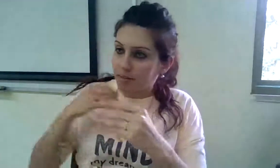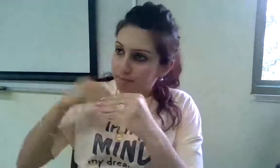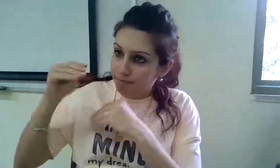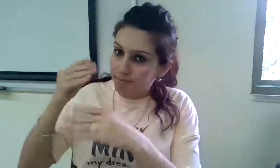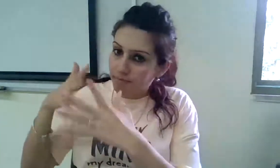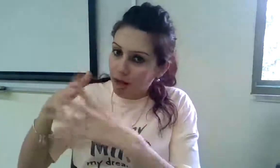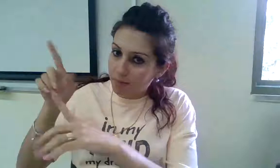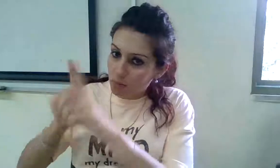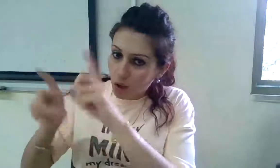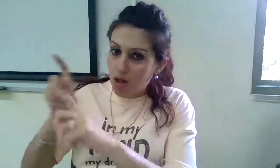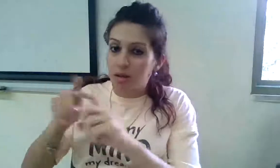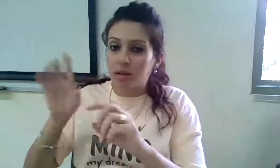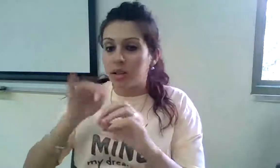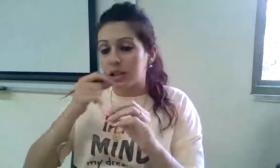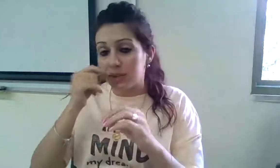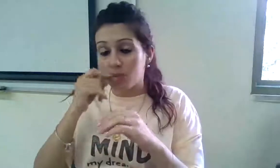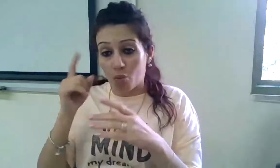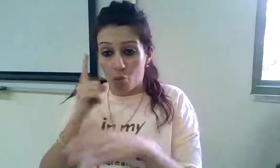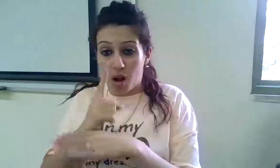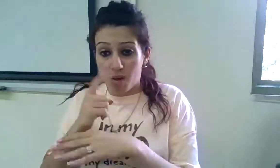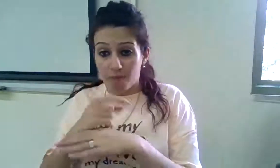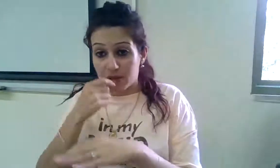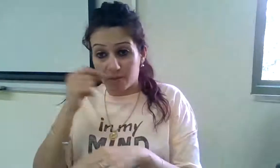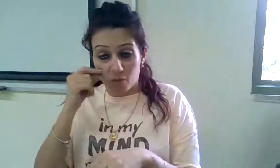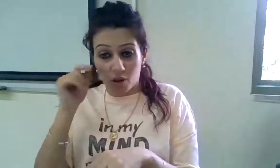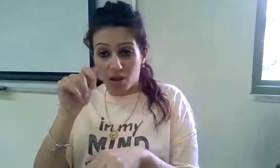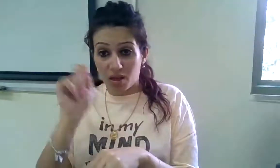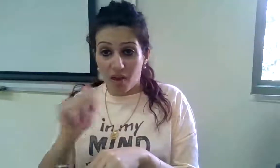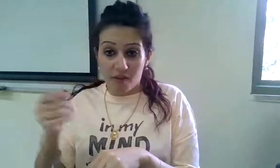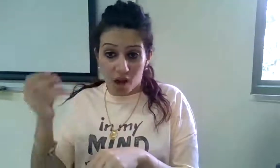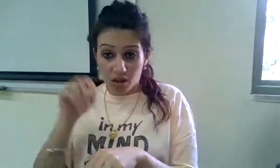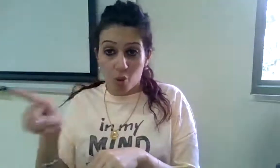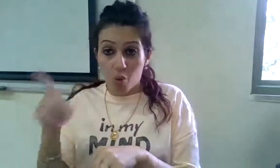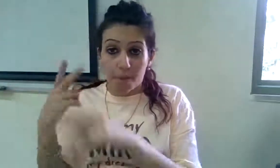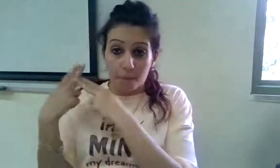عليك أيضا أن تجعل الأهالي يفهمون بان ذلك ليس خيارا